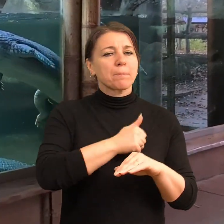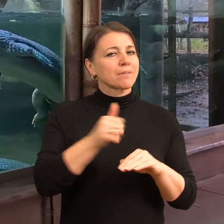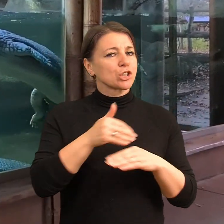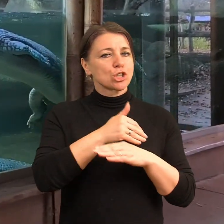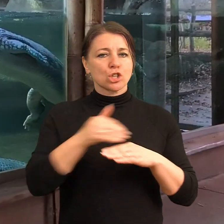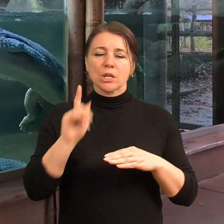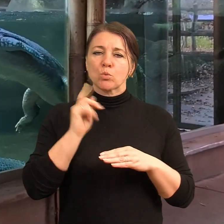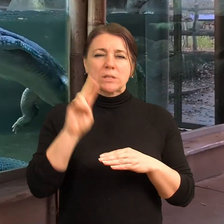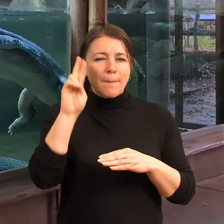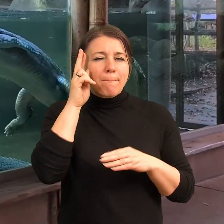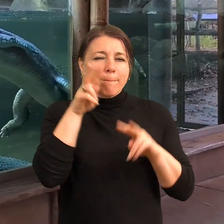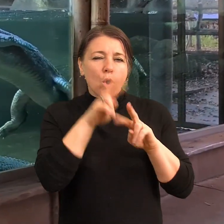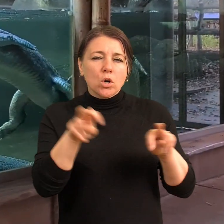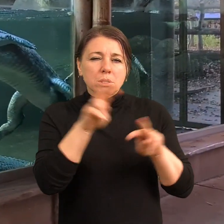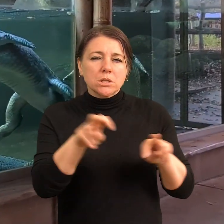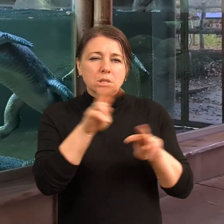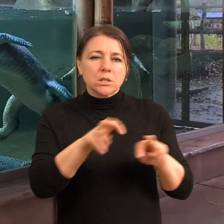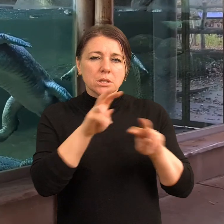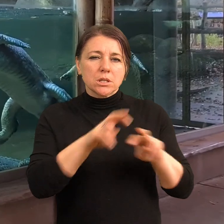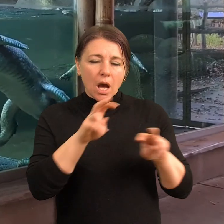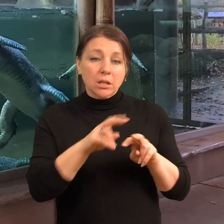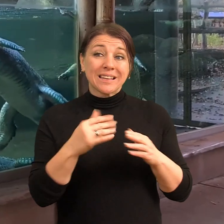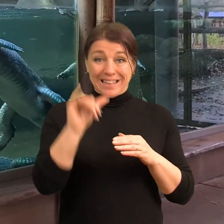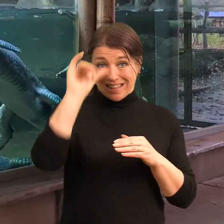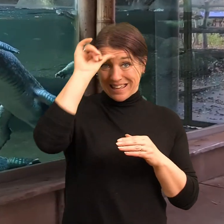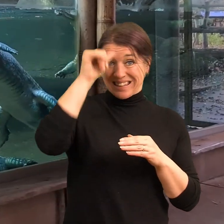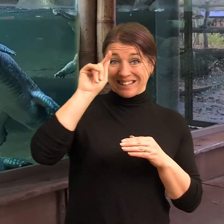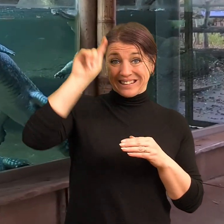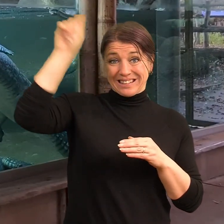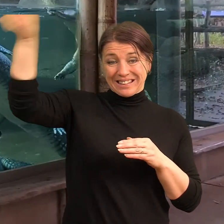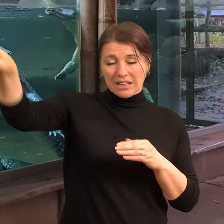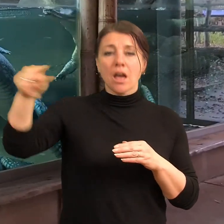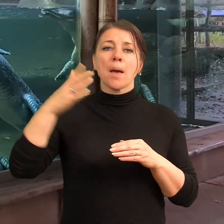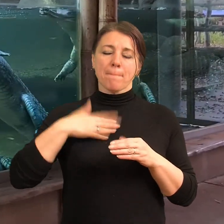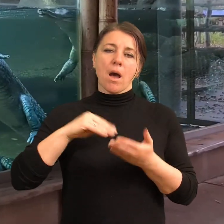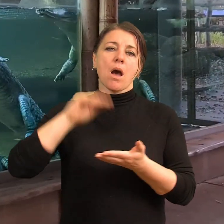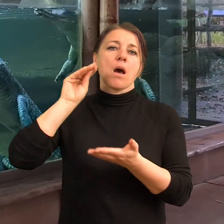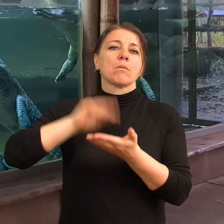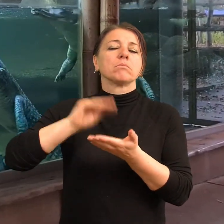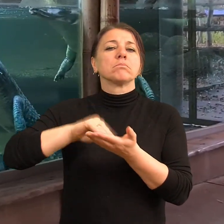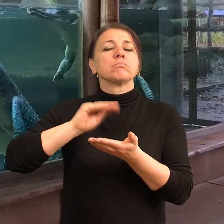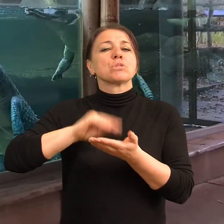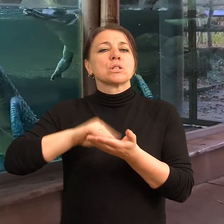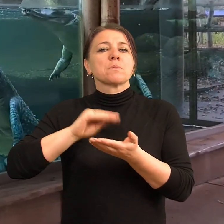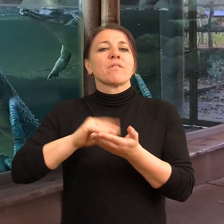I proto ZOO Praha přispívá na výzkum volně žijících gaviálů v Indii prostřednictvím sbírkového konta Pomáháme jim přežít,